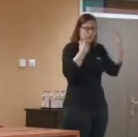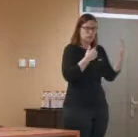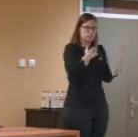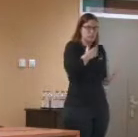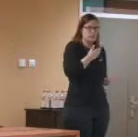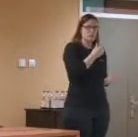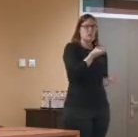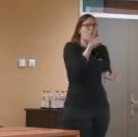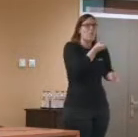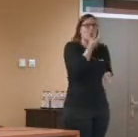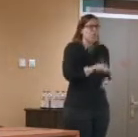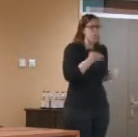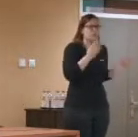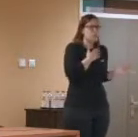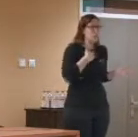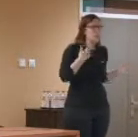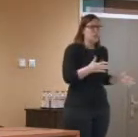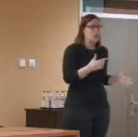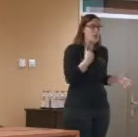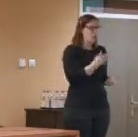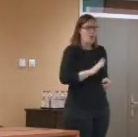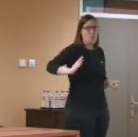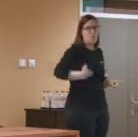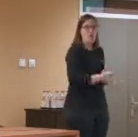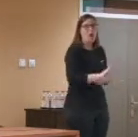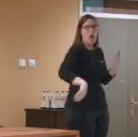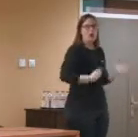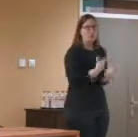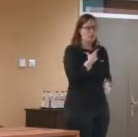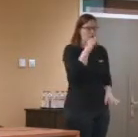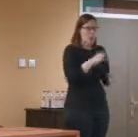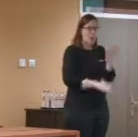la publicidad institucional, hasta con querellas que se han ganado por parte